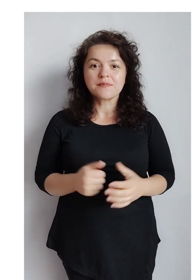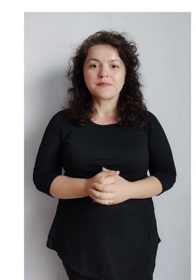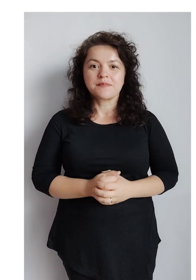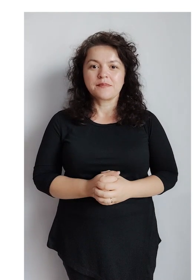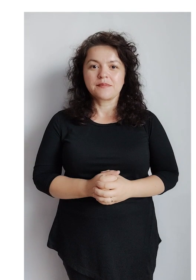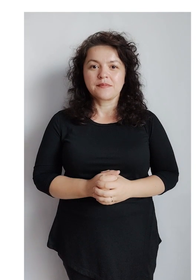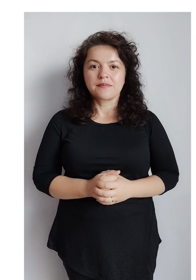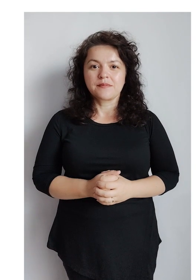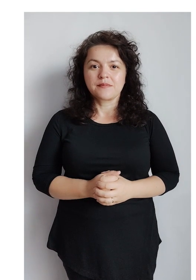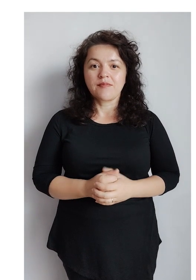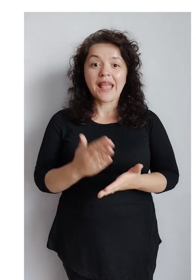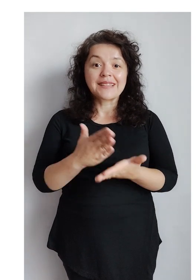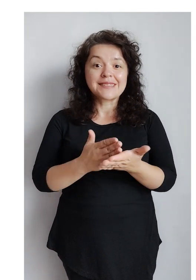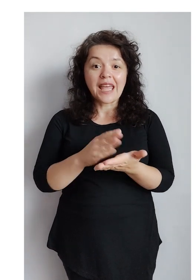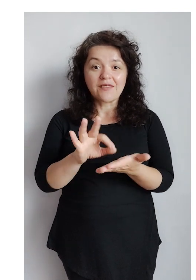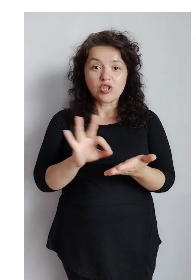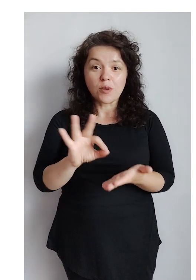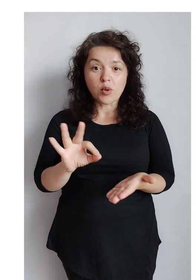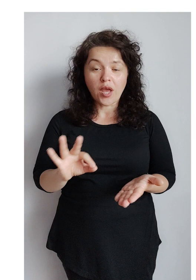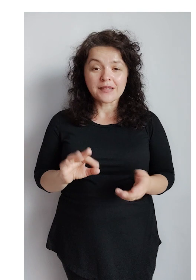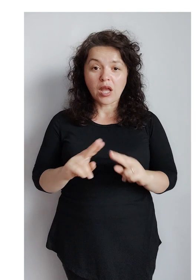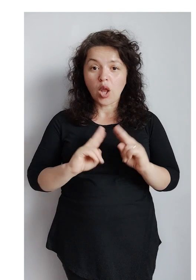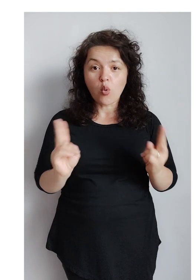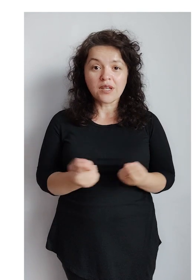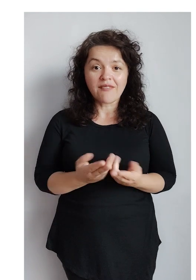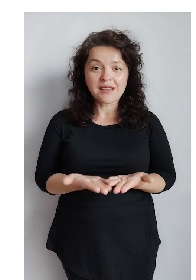Servicii proiectate universal